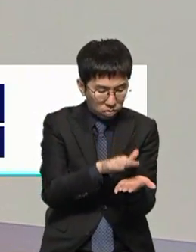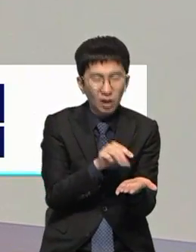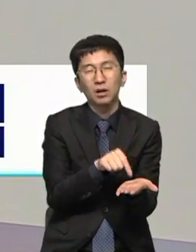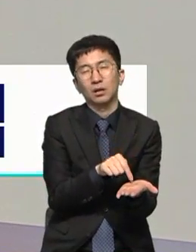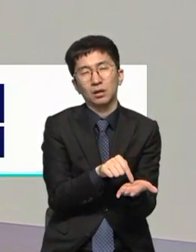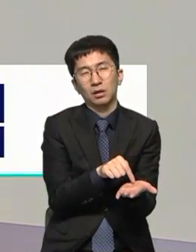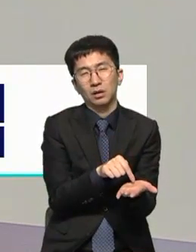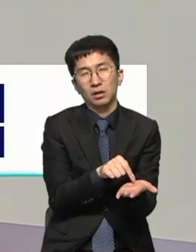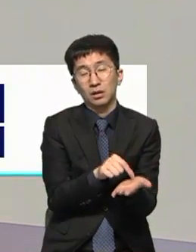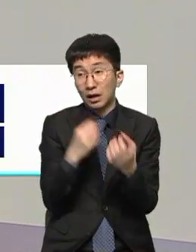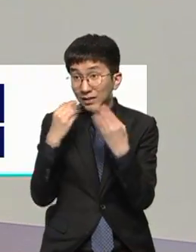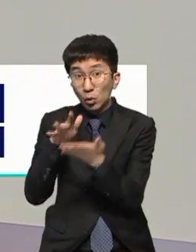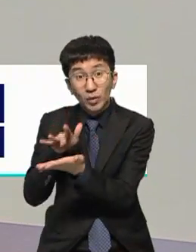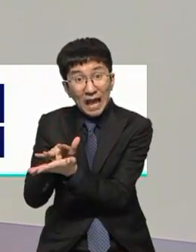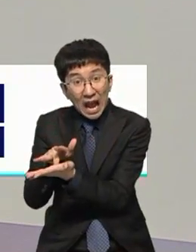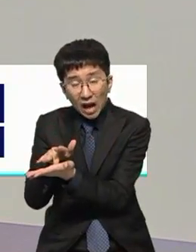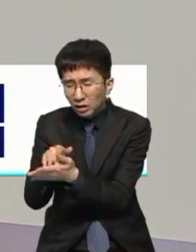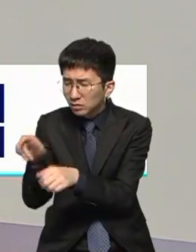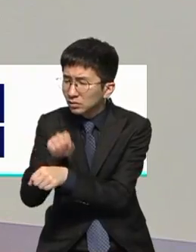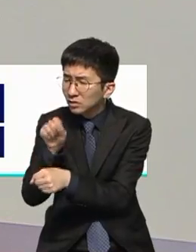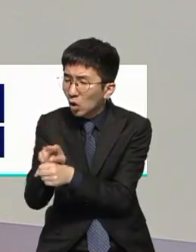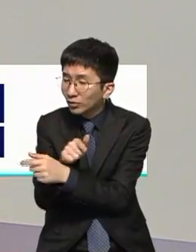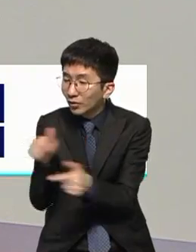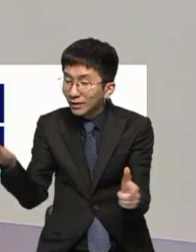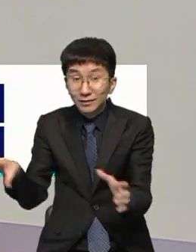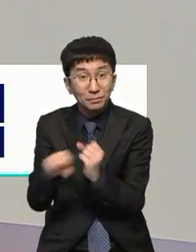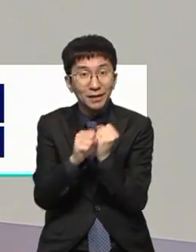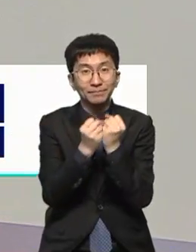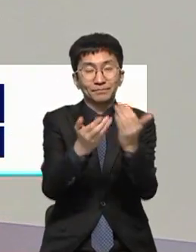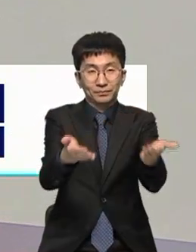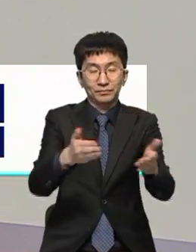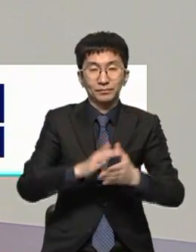새로 들어오는 치료제의 특징은 박재현 기자가 자세히 설명하겠습니다.